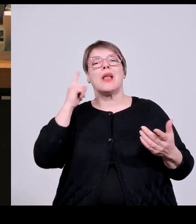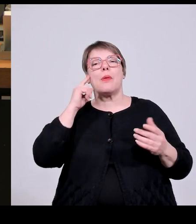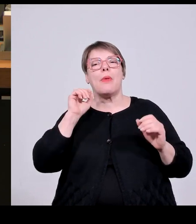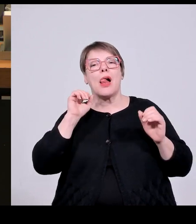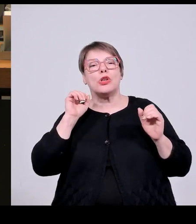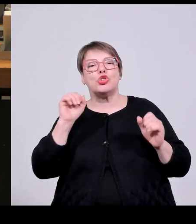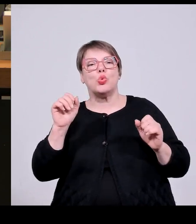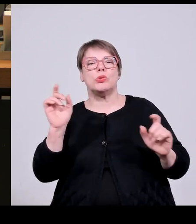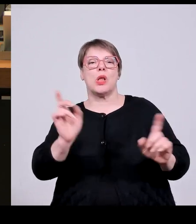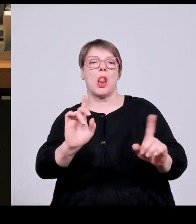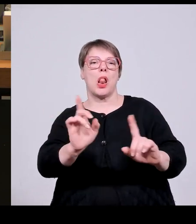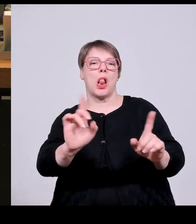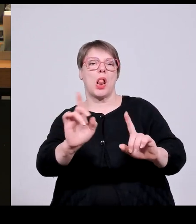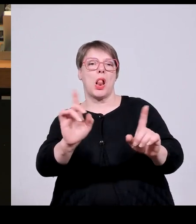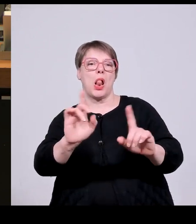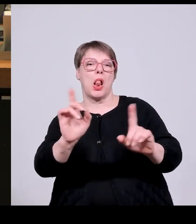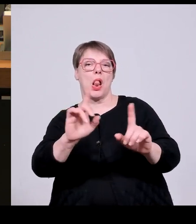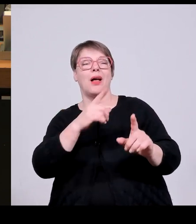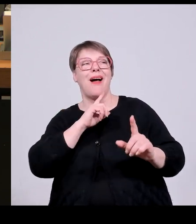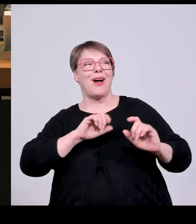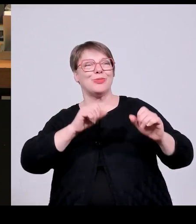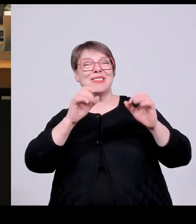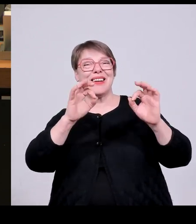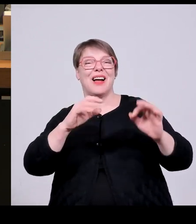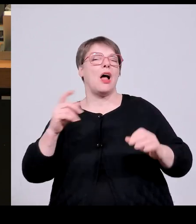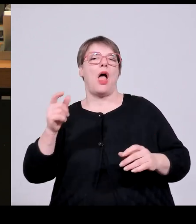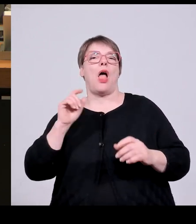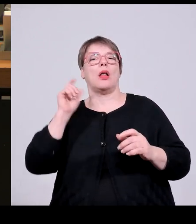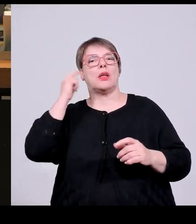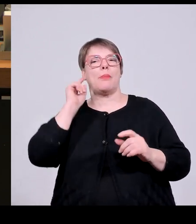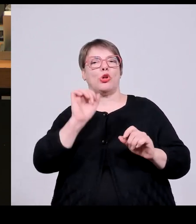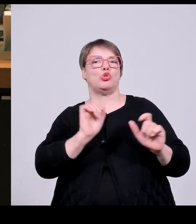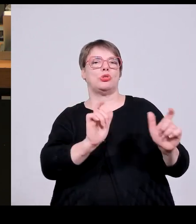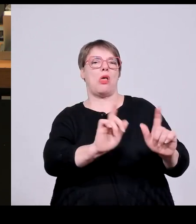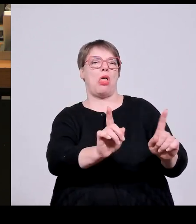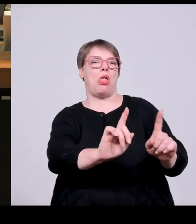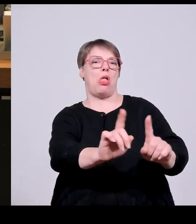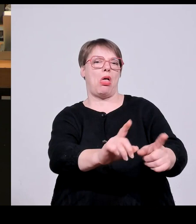Der Masterplan Masterplan Solange City zufolge liegen fast 20 %